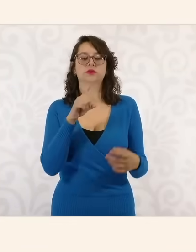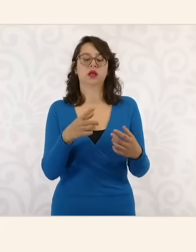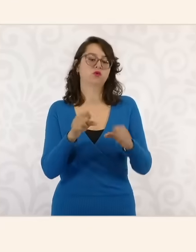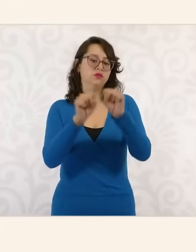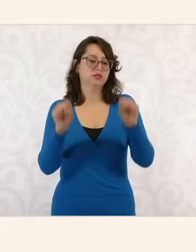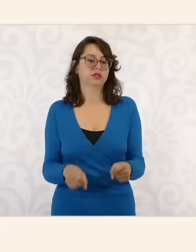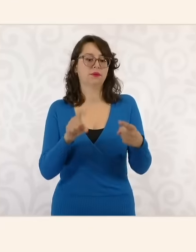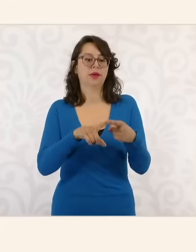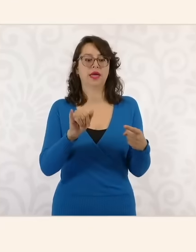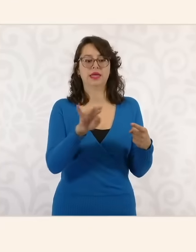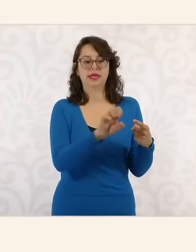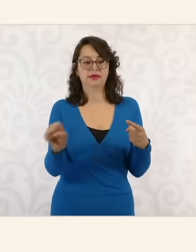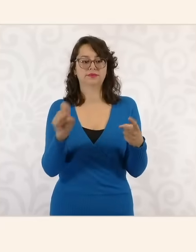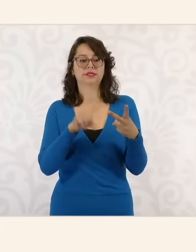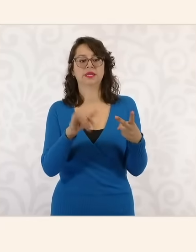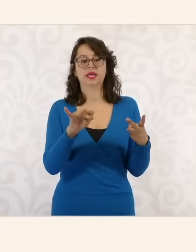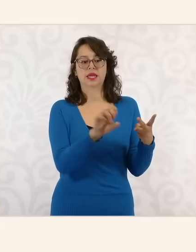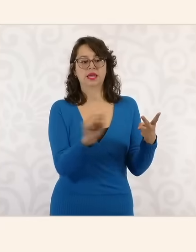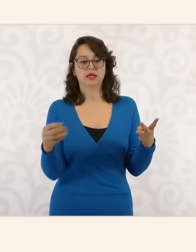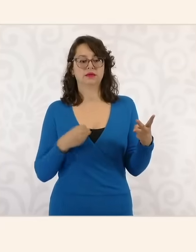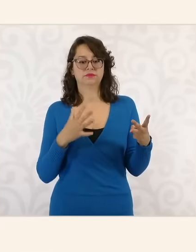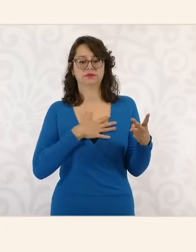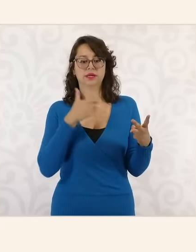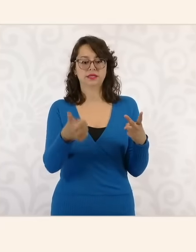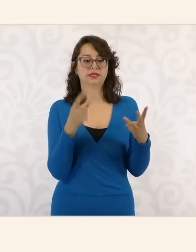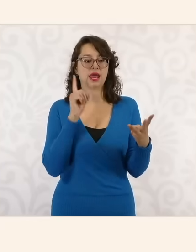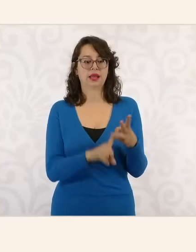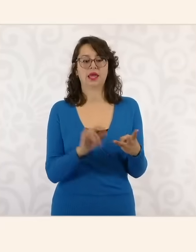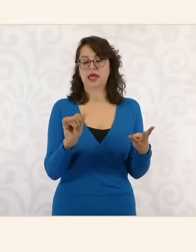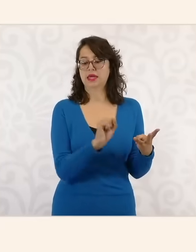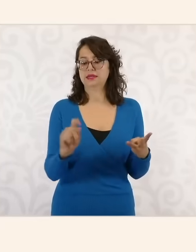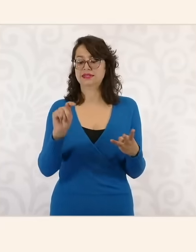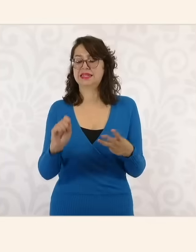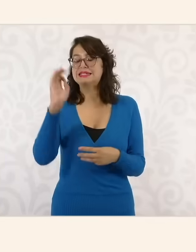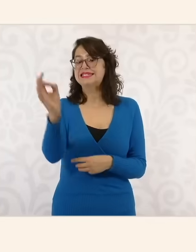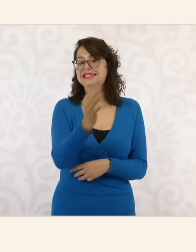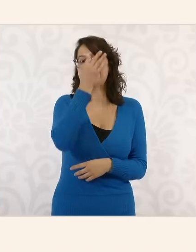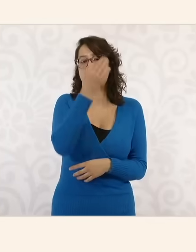el IMS bienestar y el Iste, tenemos ya un nivel muy cercano al 100% de abasto, pero lo